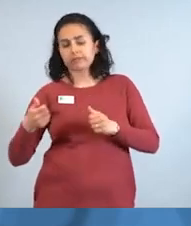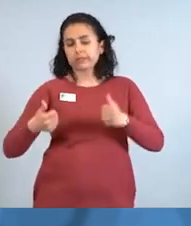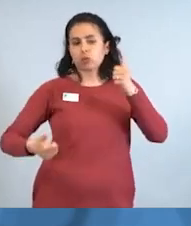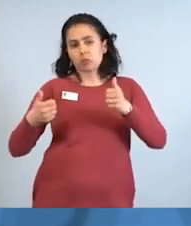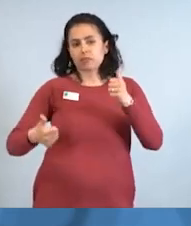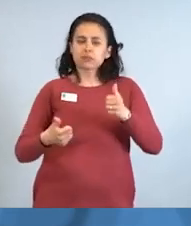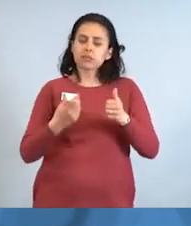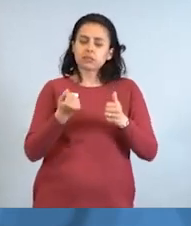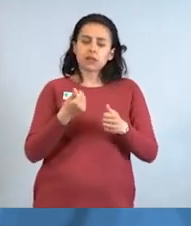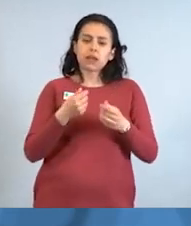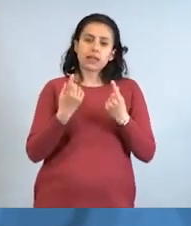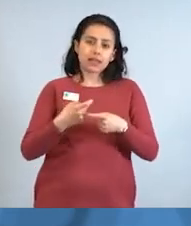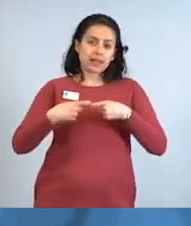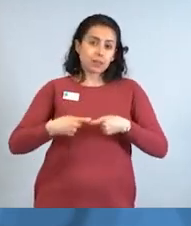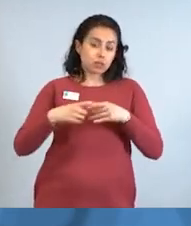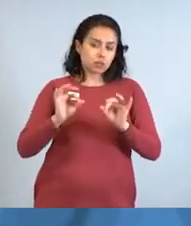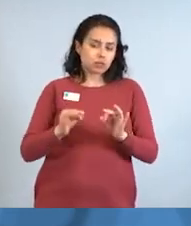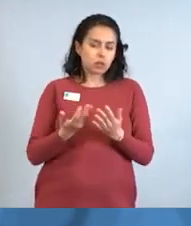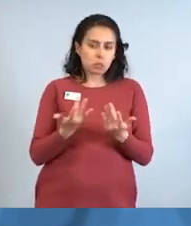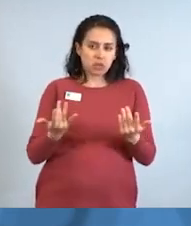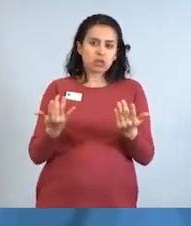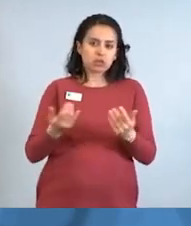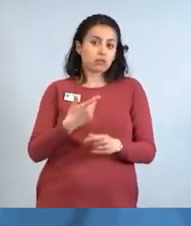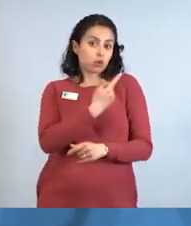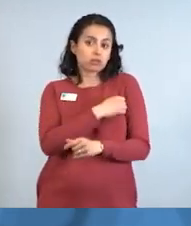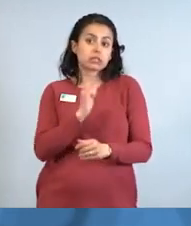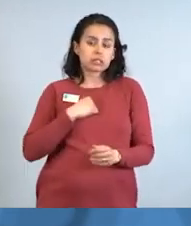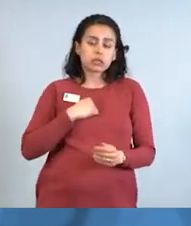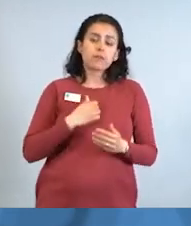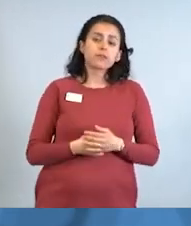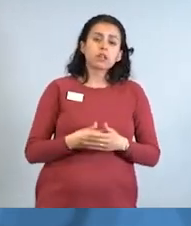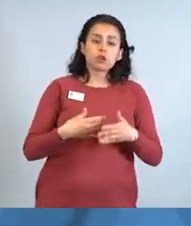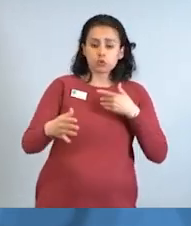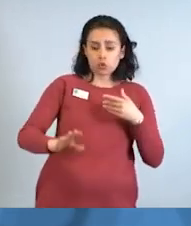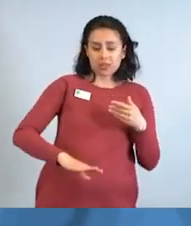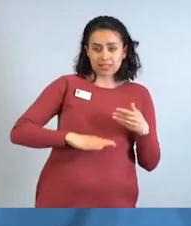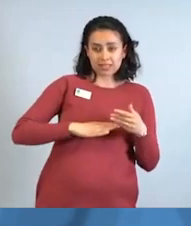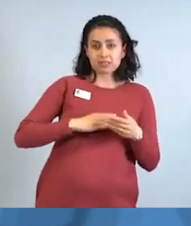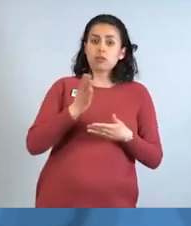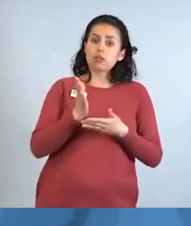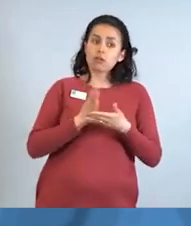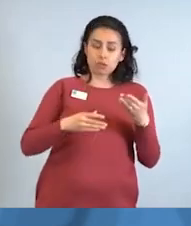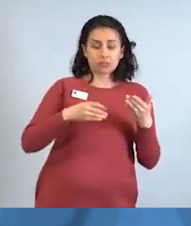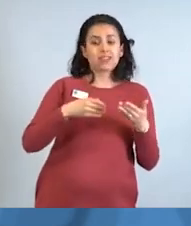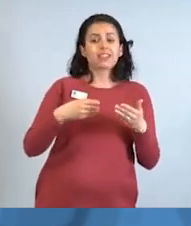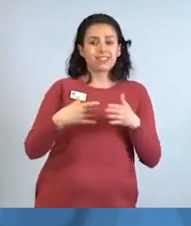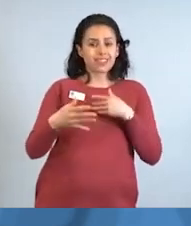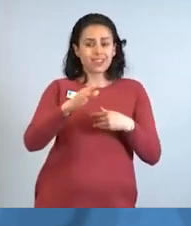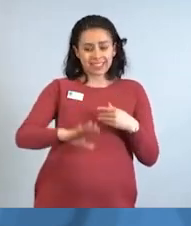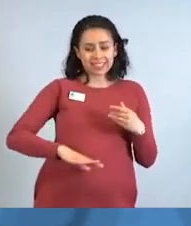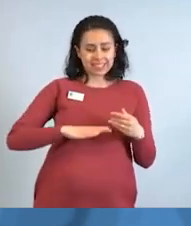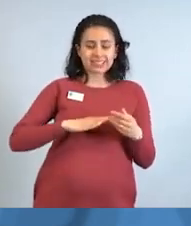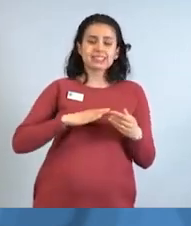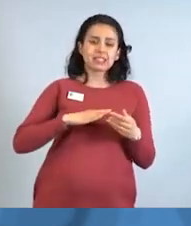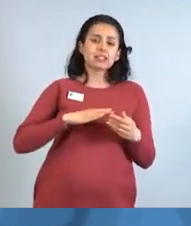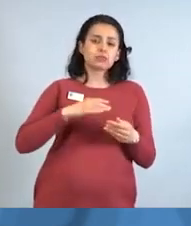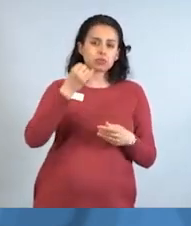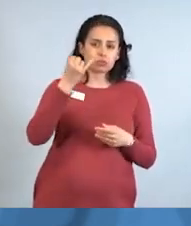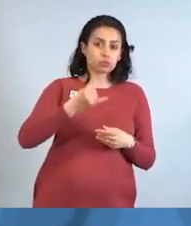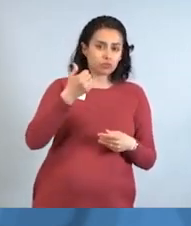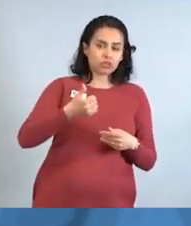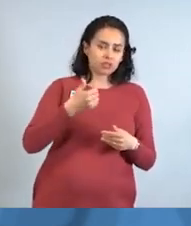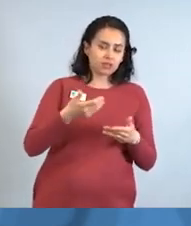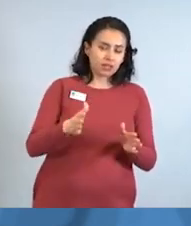Ennen niitä työikäisiä, vaikka osa kuusikymppisistä on edelleen toki työikäisiä,